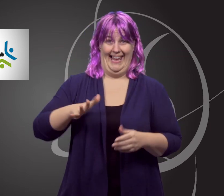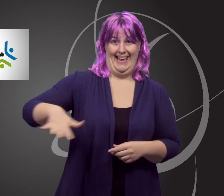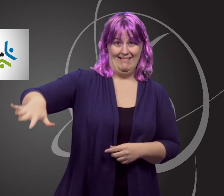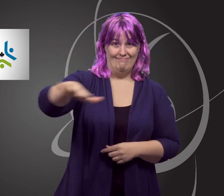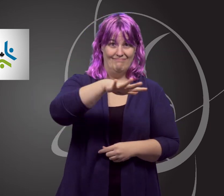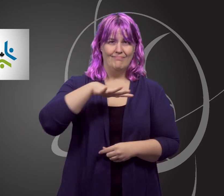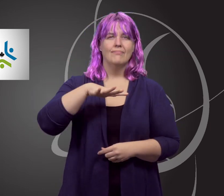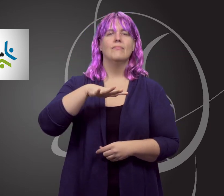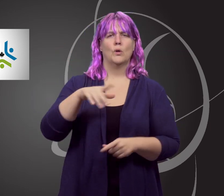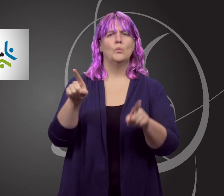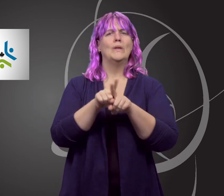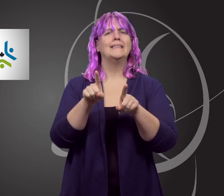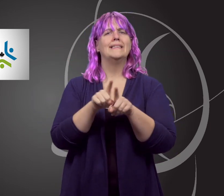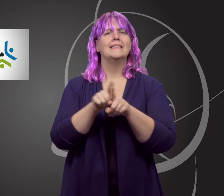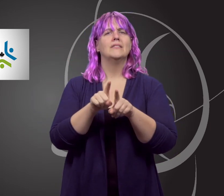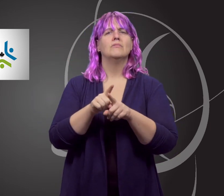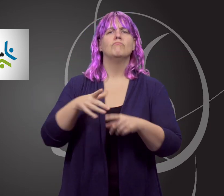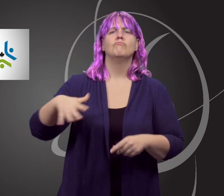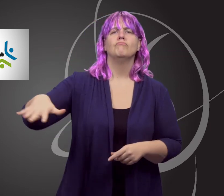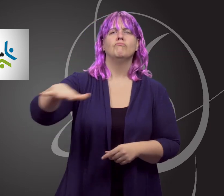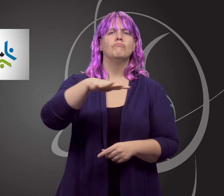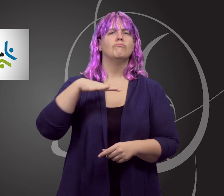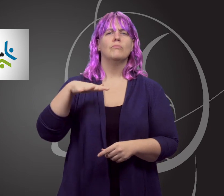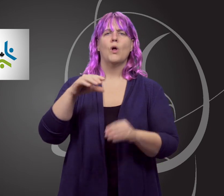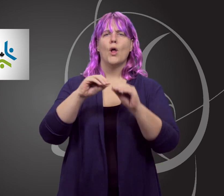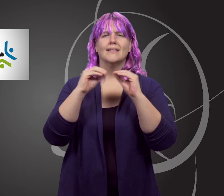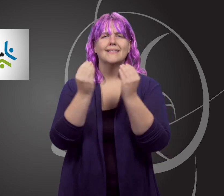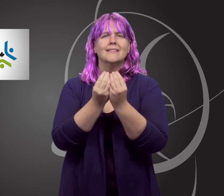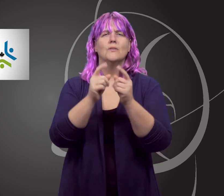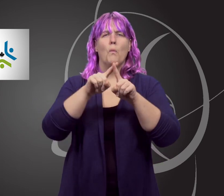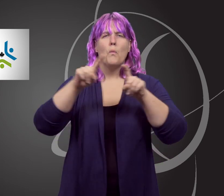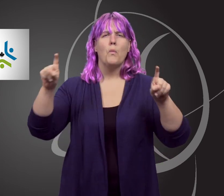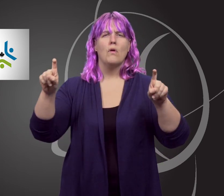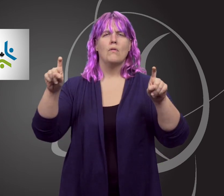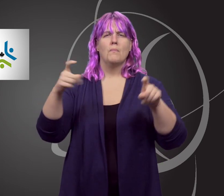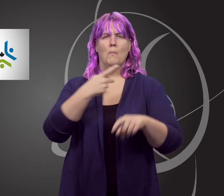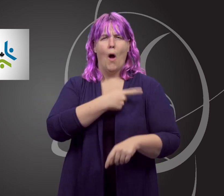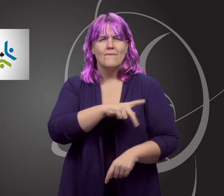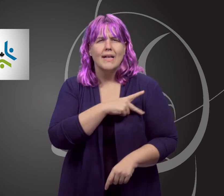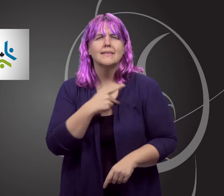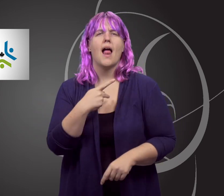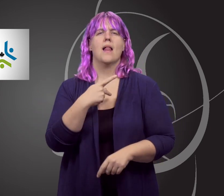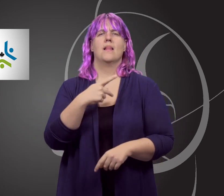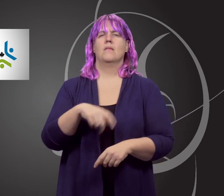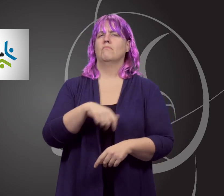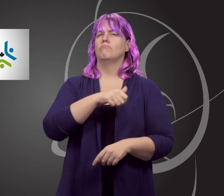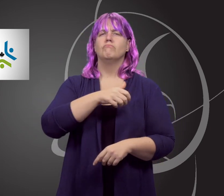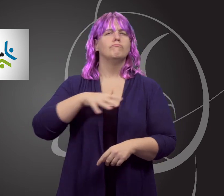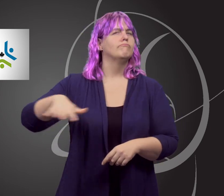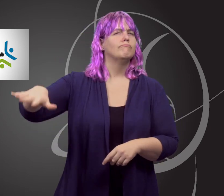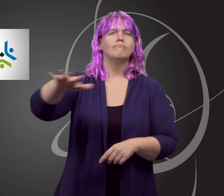ainsi que les organisations provinciales et